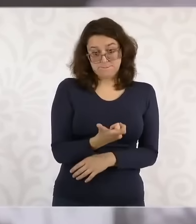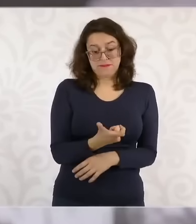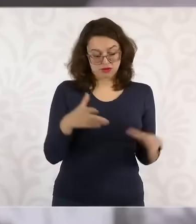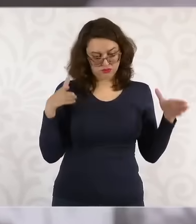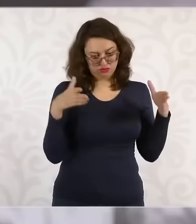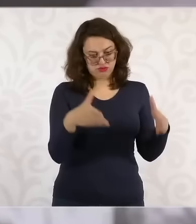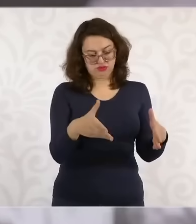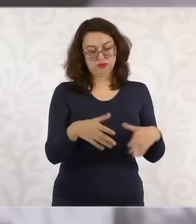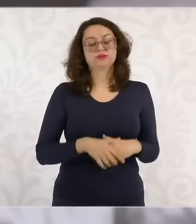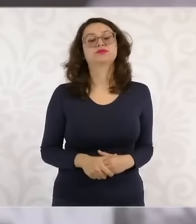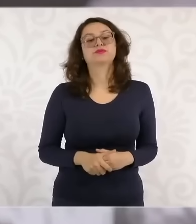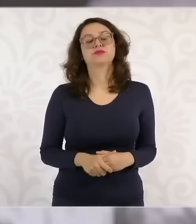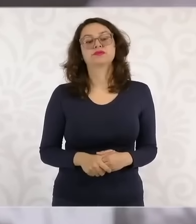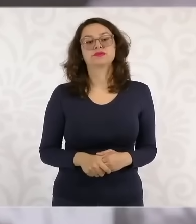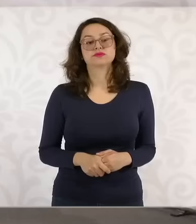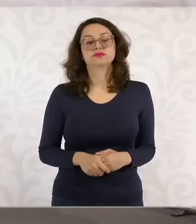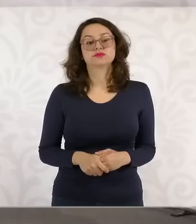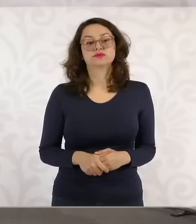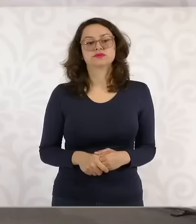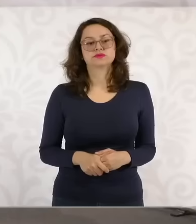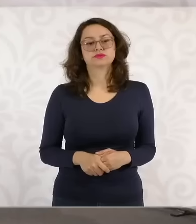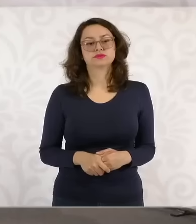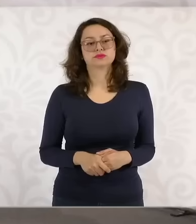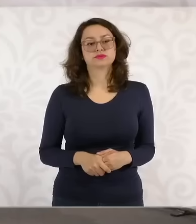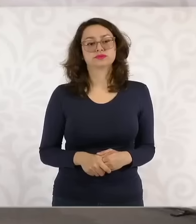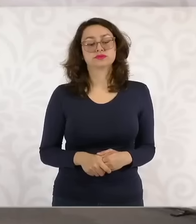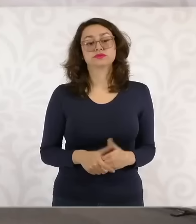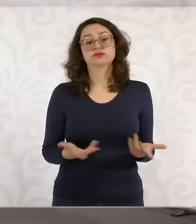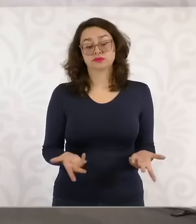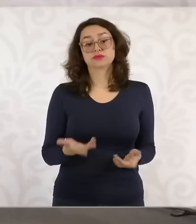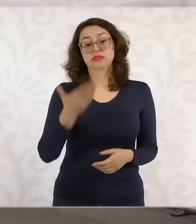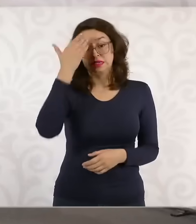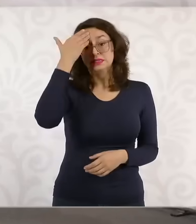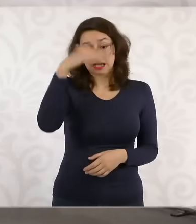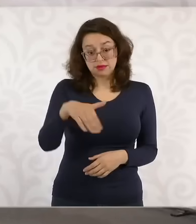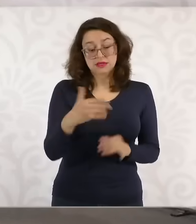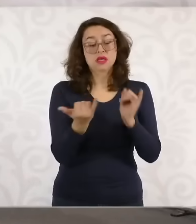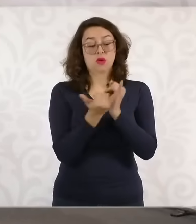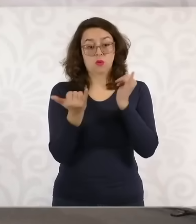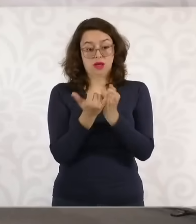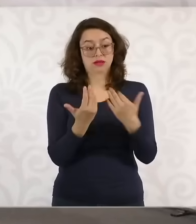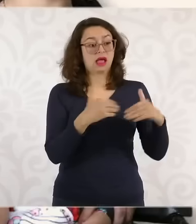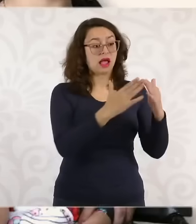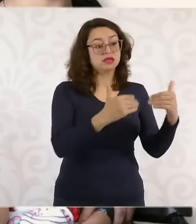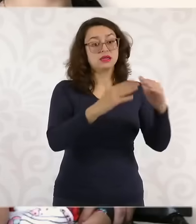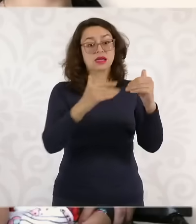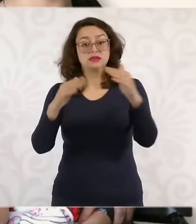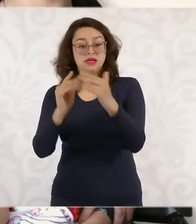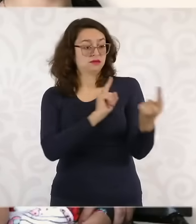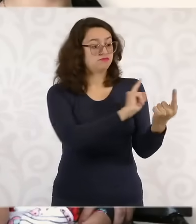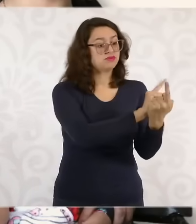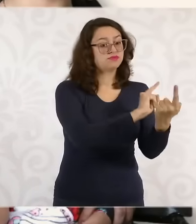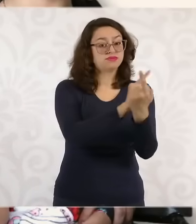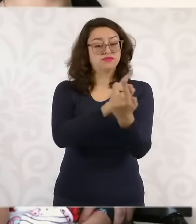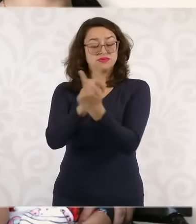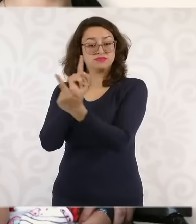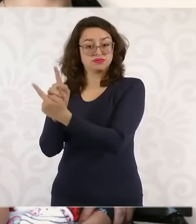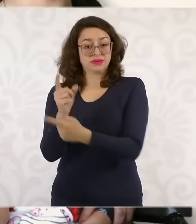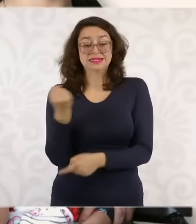la población. Adelante. Como saben, el programa Salud Casa por Casa está eh destinado a atender